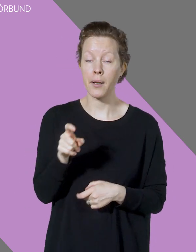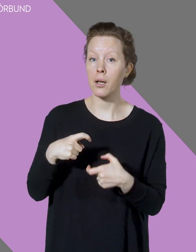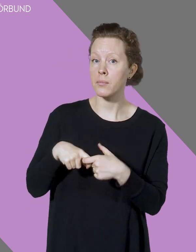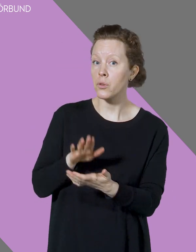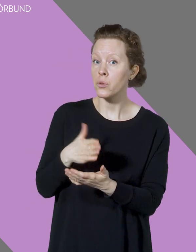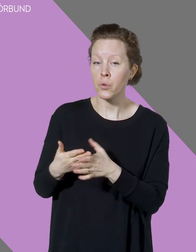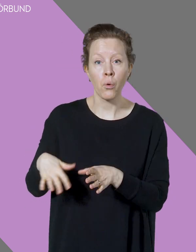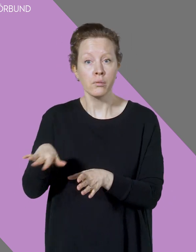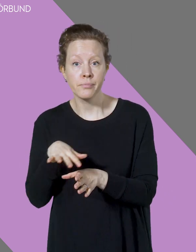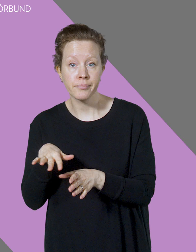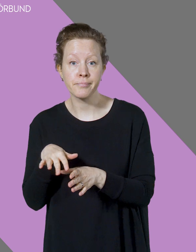i tolkningsbranschen.